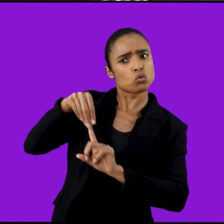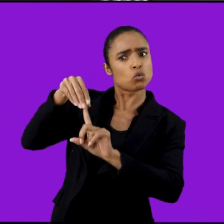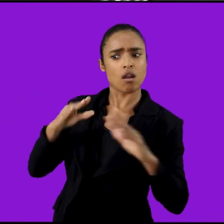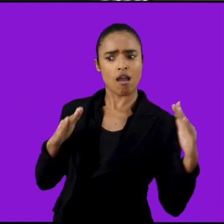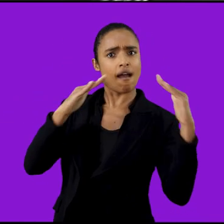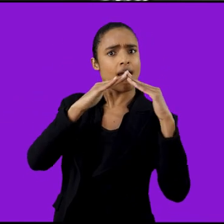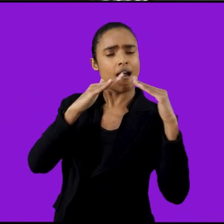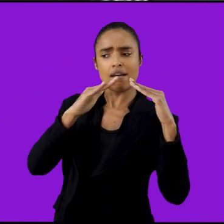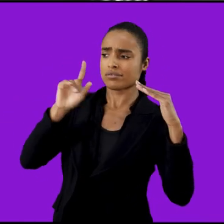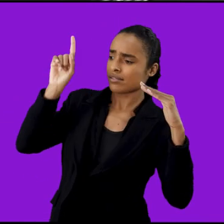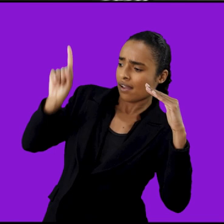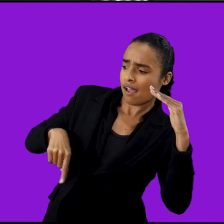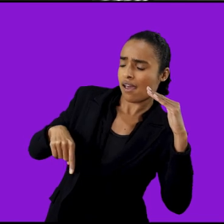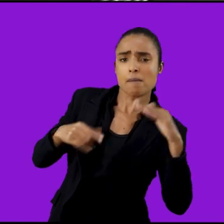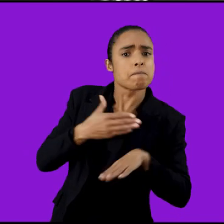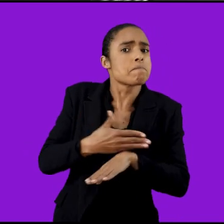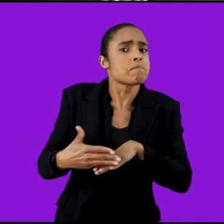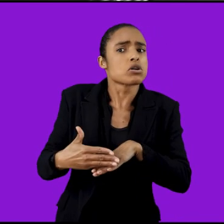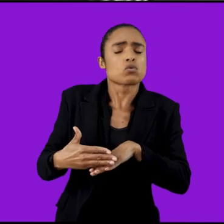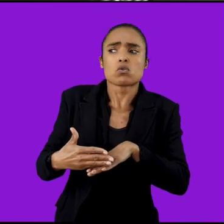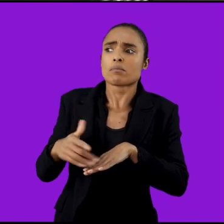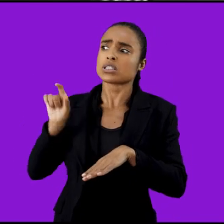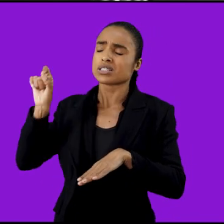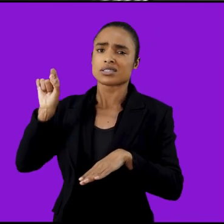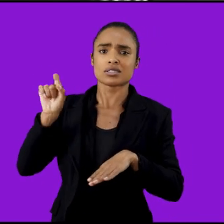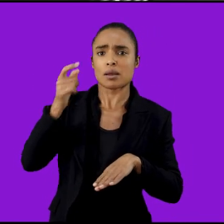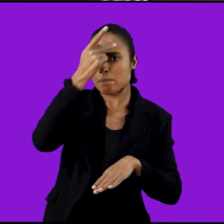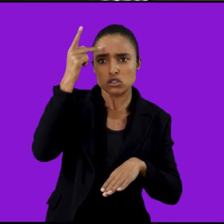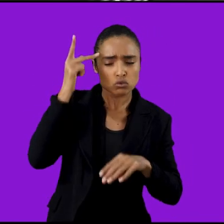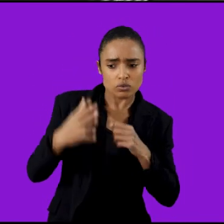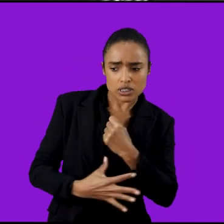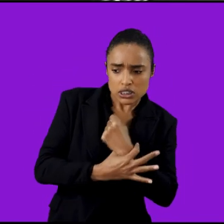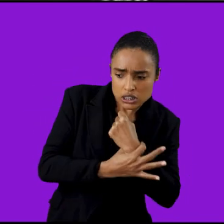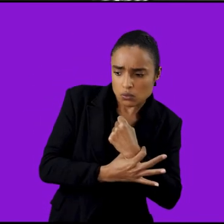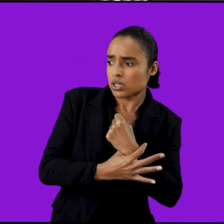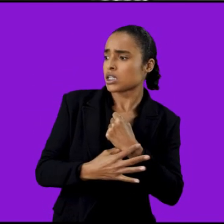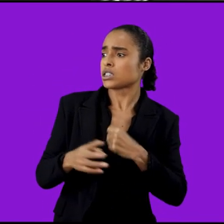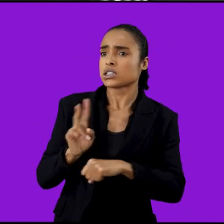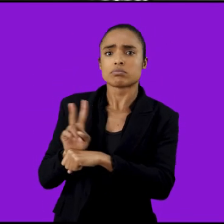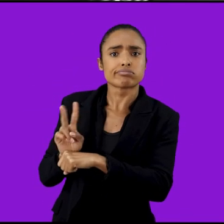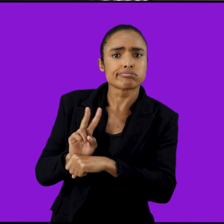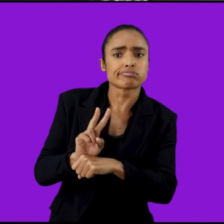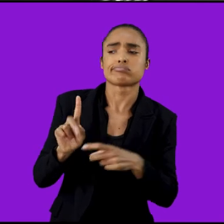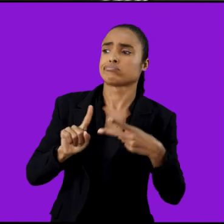tava sendo oferecido era a mão de obra negra. A música era preta, tudo era preto. Mas o dinheiro não Mas na hora que o dinheiro chegava…